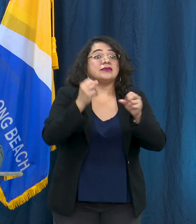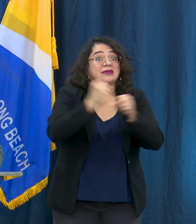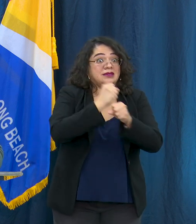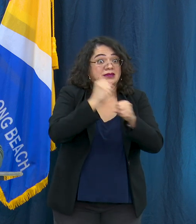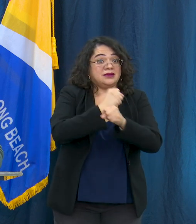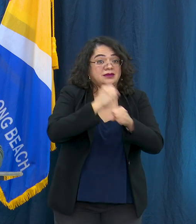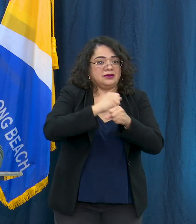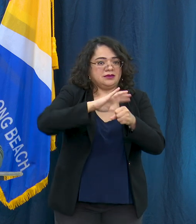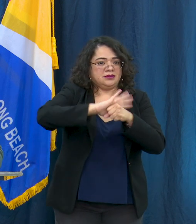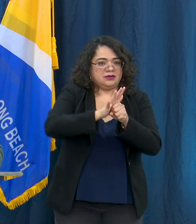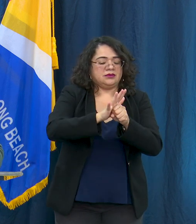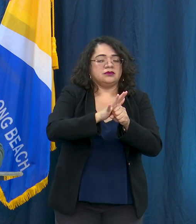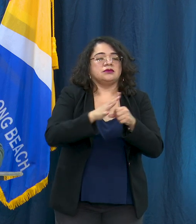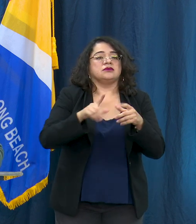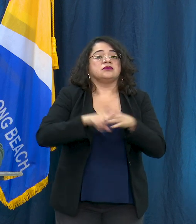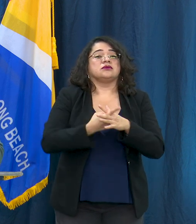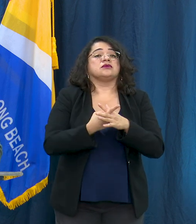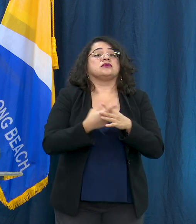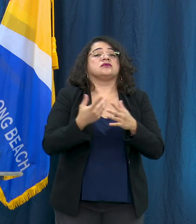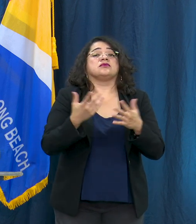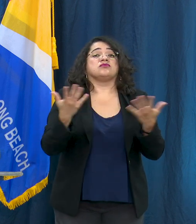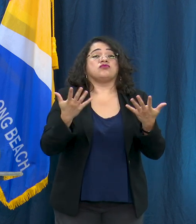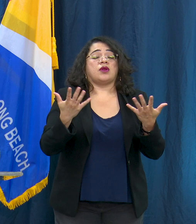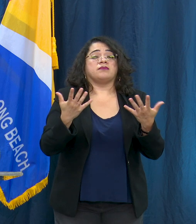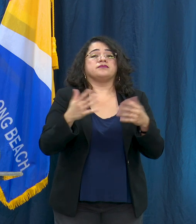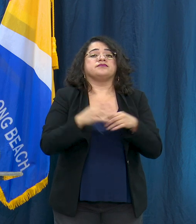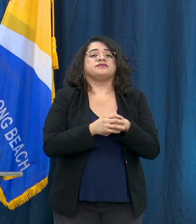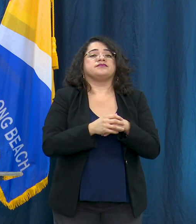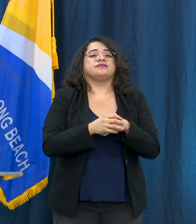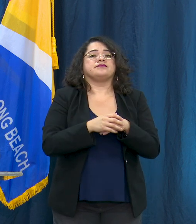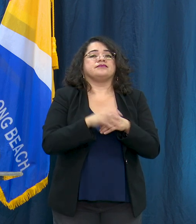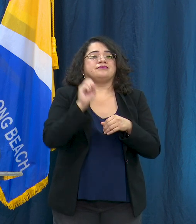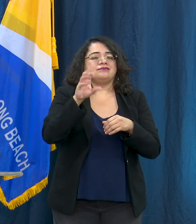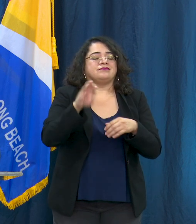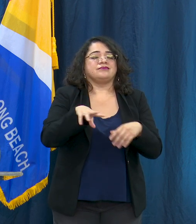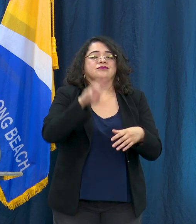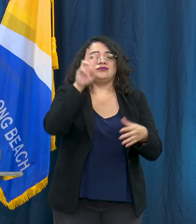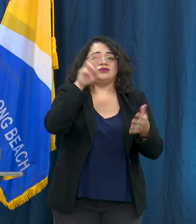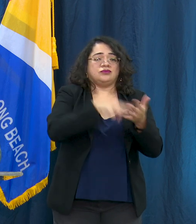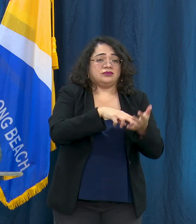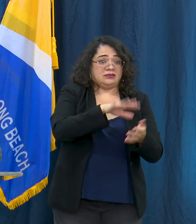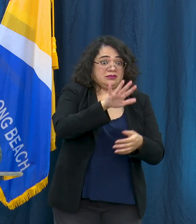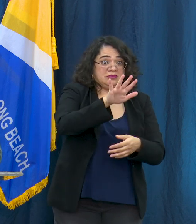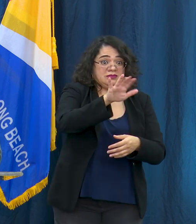desde hoy tenemos a que dos mil Guinea entonces enticing Co residentes km